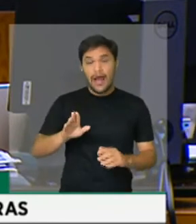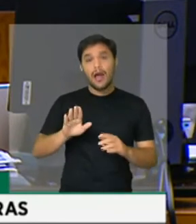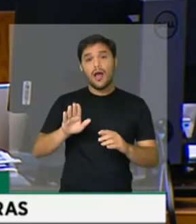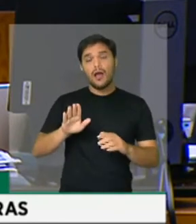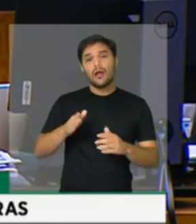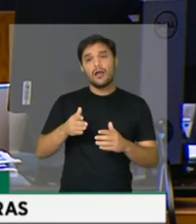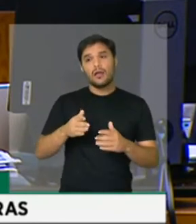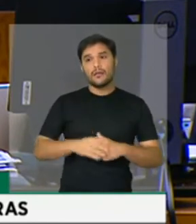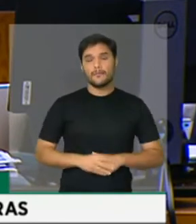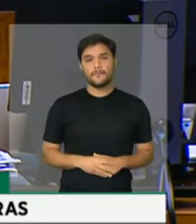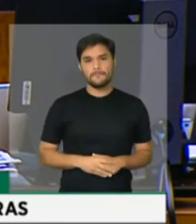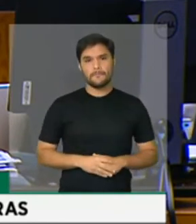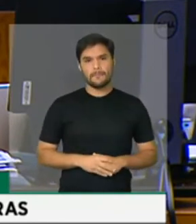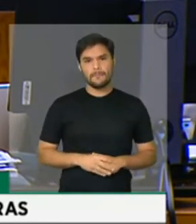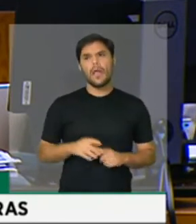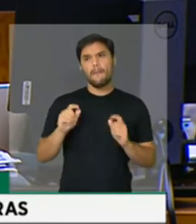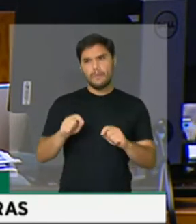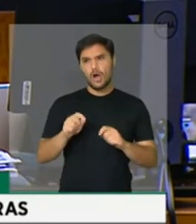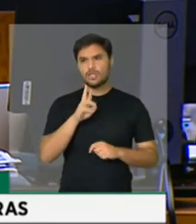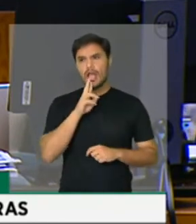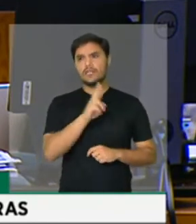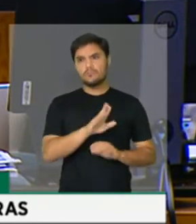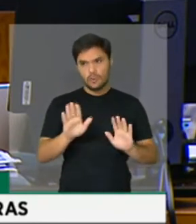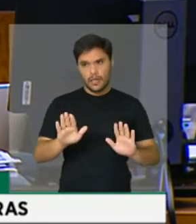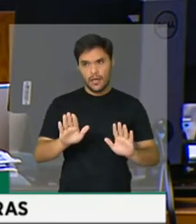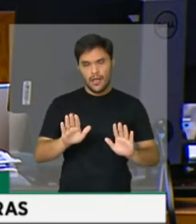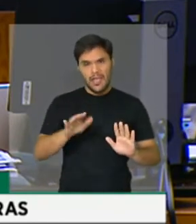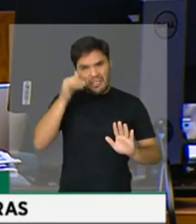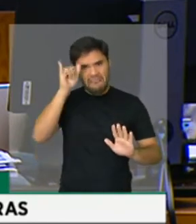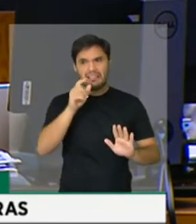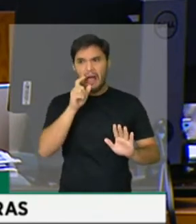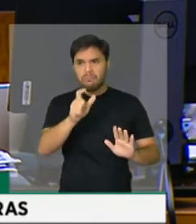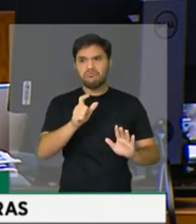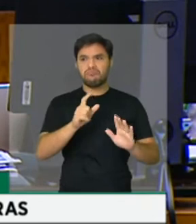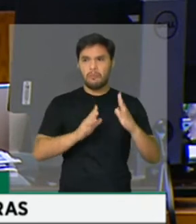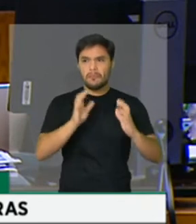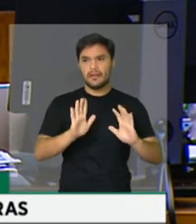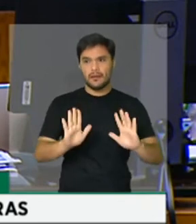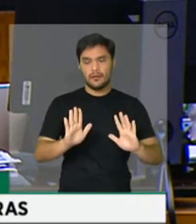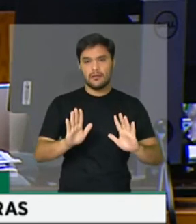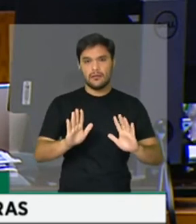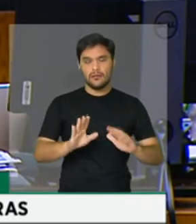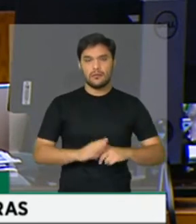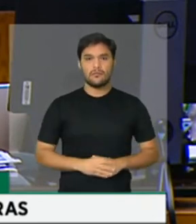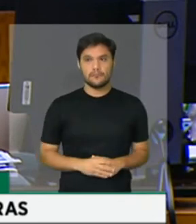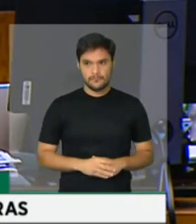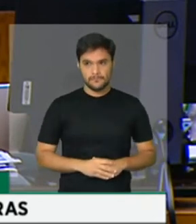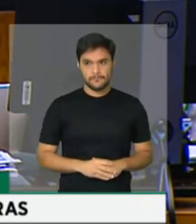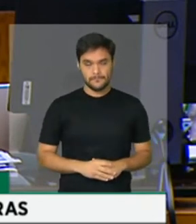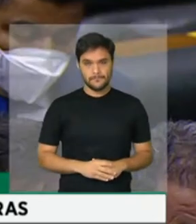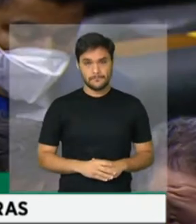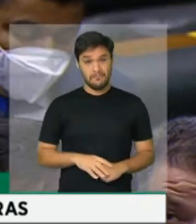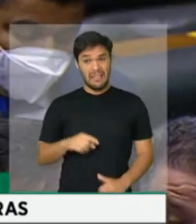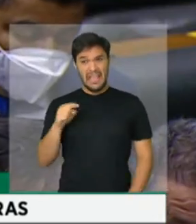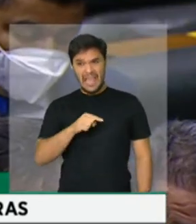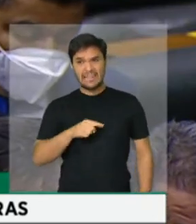EU FAÇO PARA AS INJÚRIAS, AS DIFAMAÇÕES, AS CALÚNIAS, AS AGRESSÕES, DE PARTE A PARTE NO PLENÁRIO DESTE PODER. DEPUTADO ELDER MAURO, COMO VOSSA EXCELÊNCIA FOI